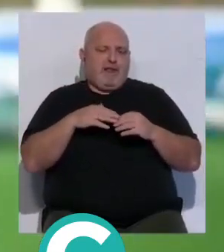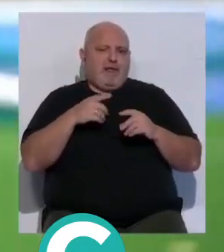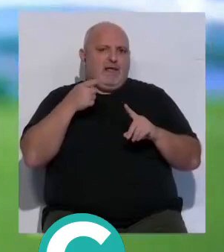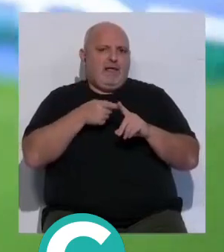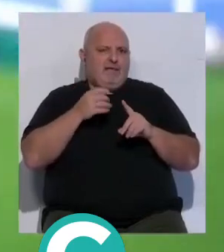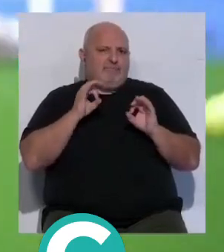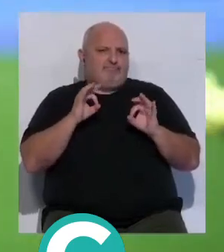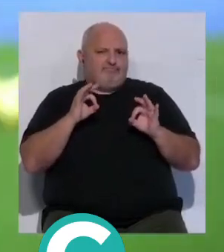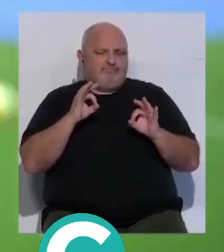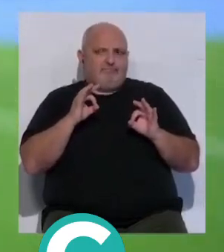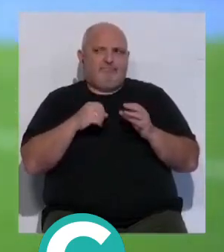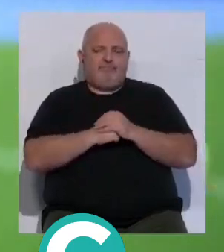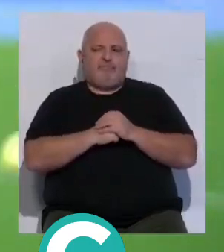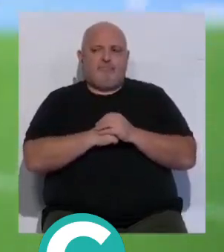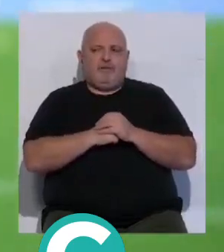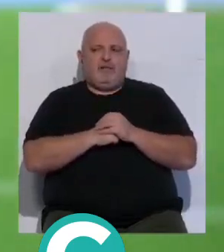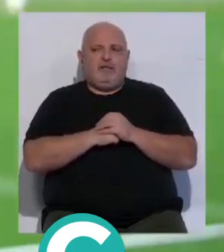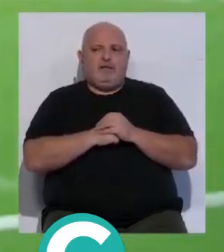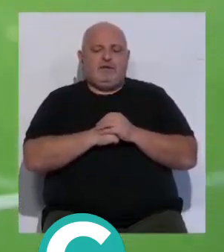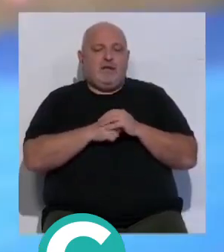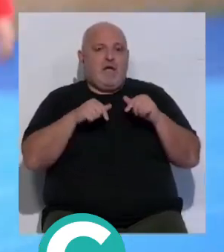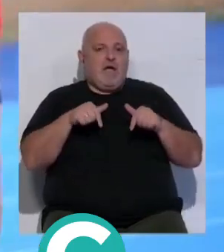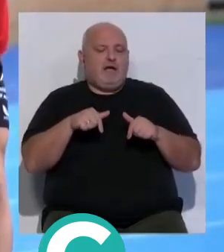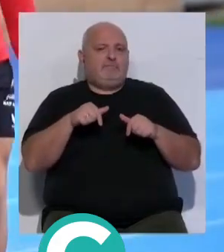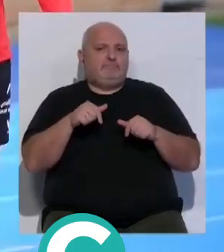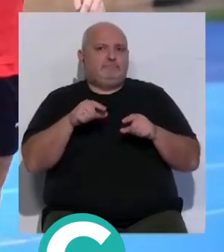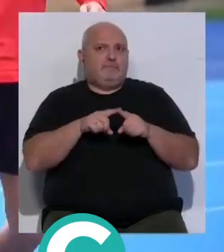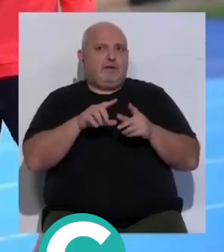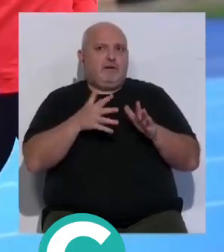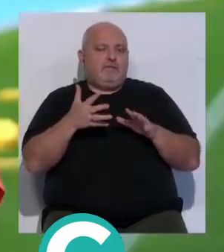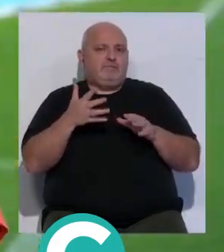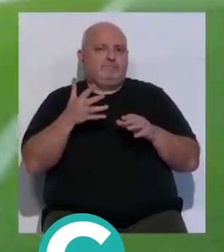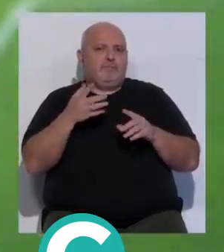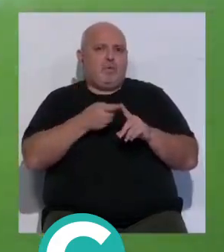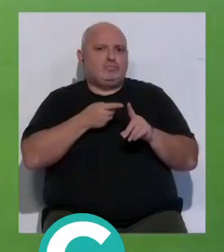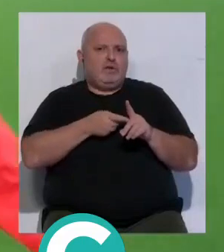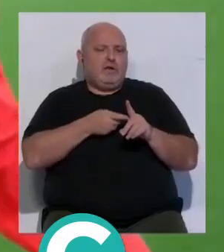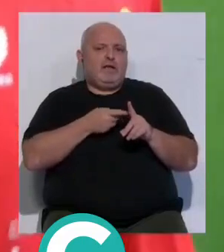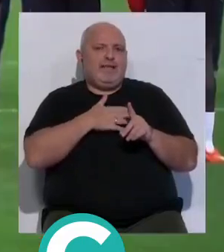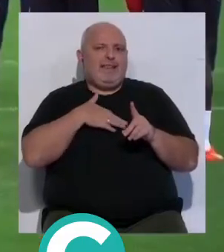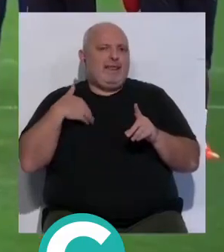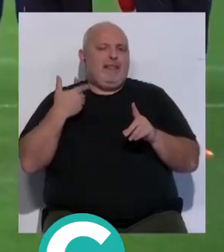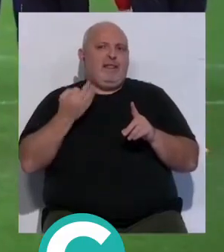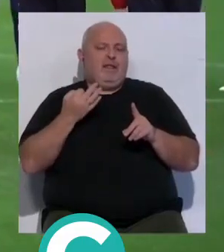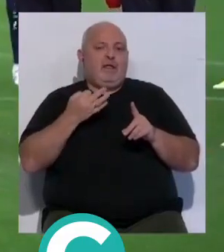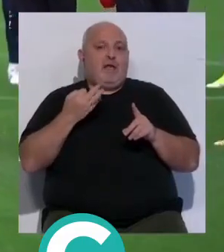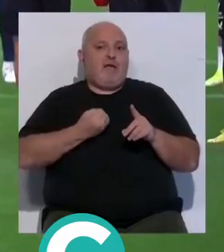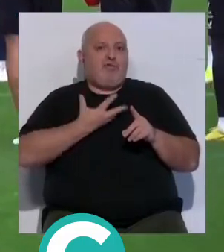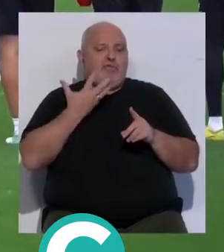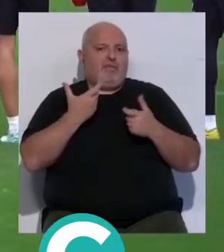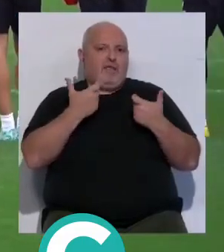evento muy específico y después como si cayeren de su uso y eso hace que los aficionados de otros